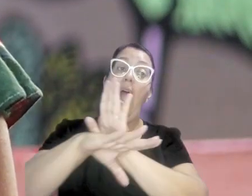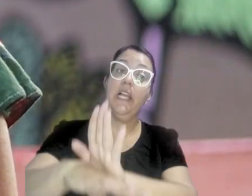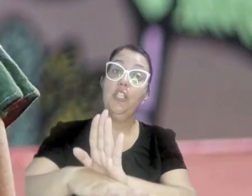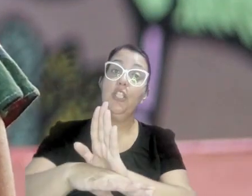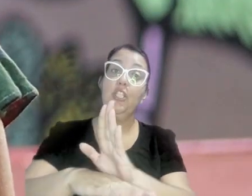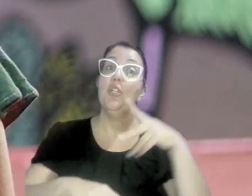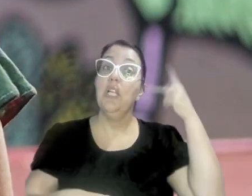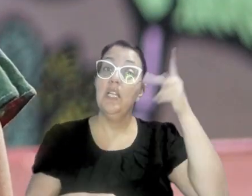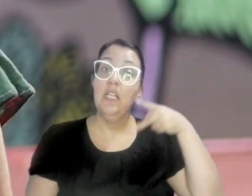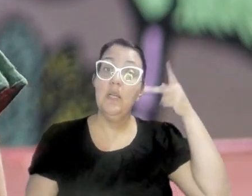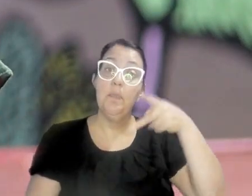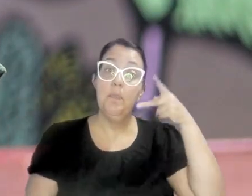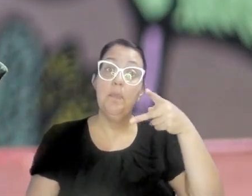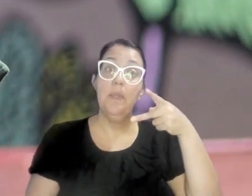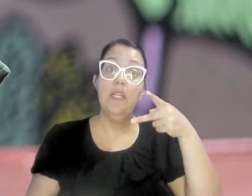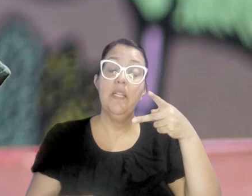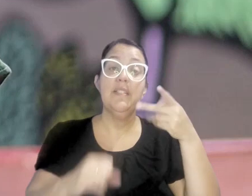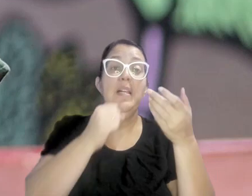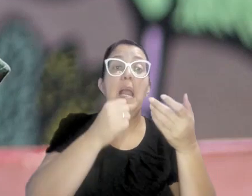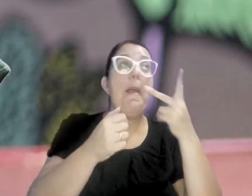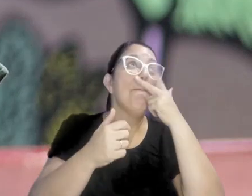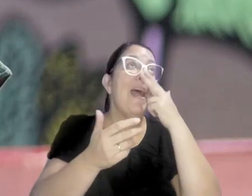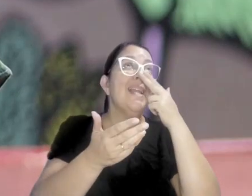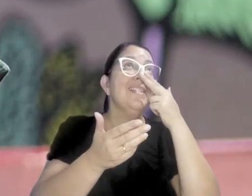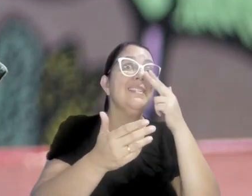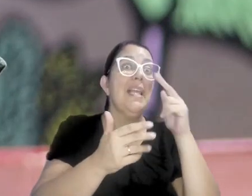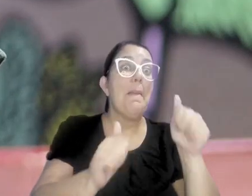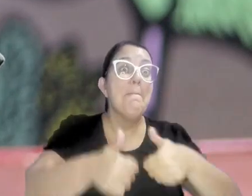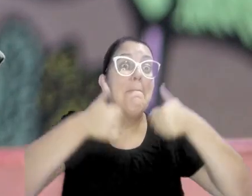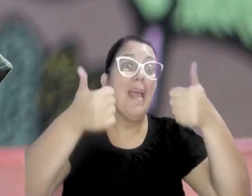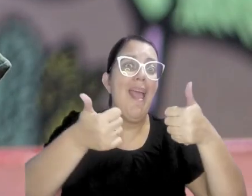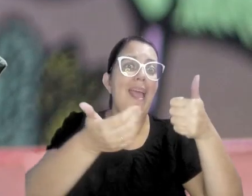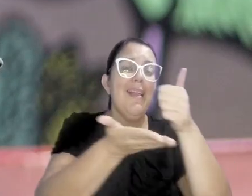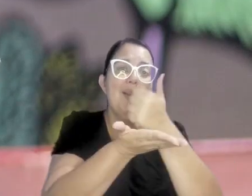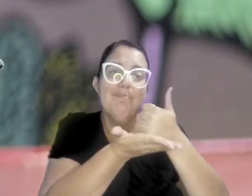a fazer com que essas políticas fossem menos subalternizadas às políticas econômicas.